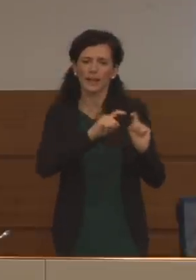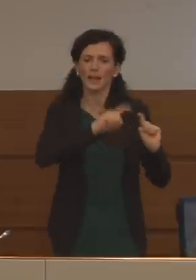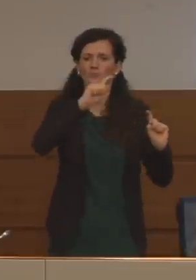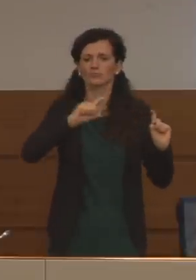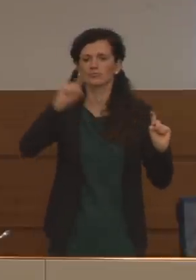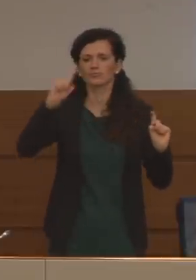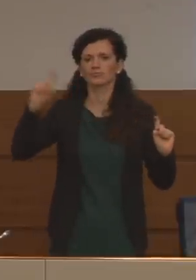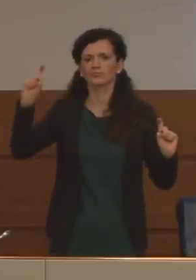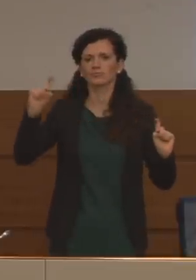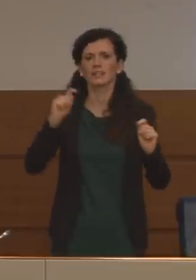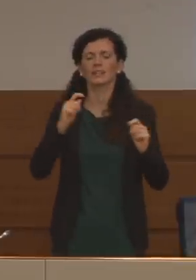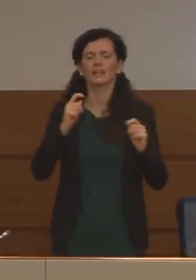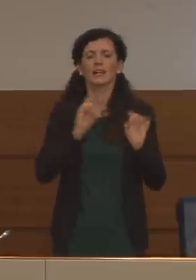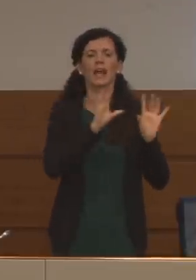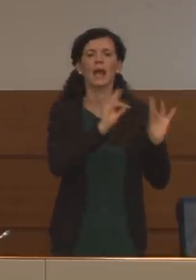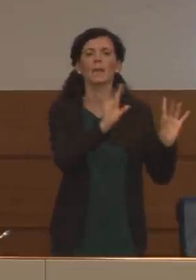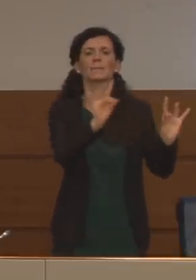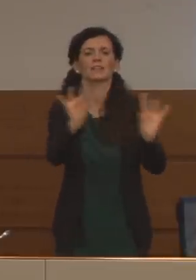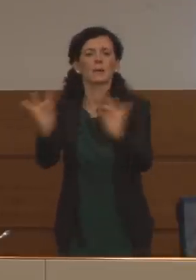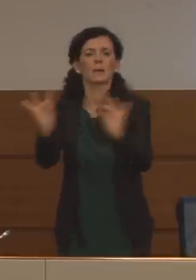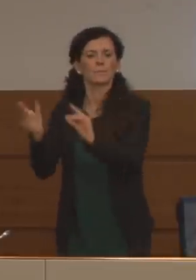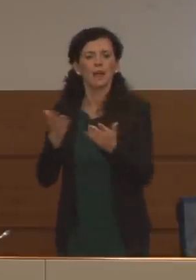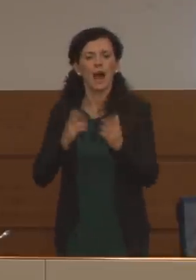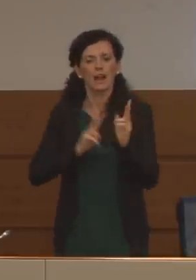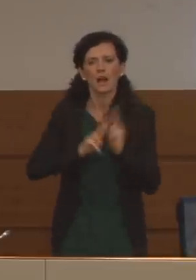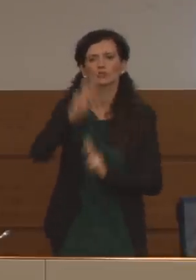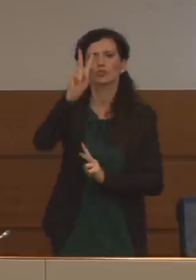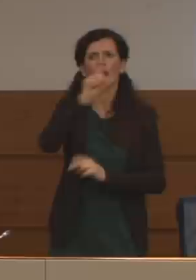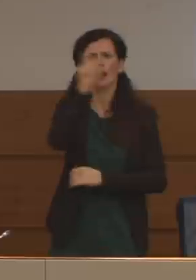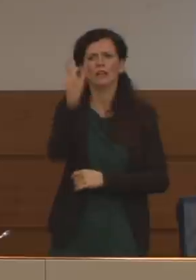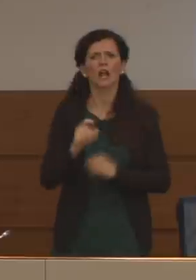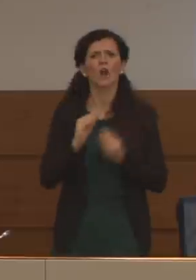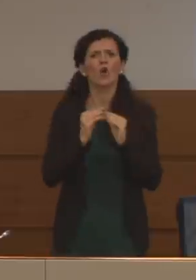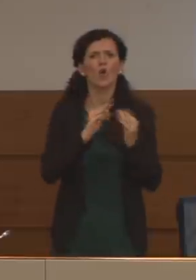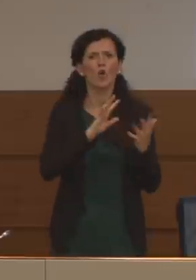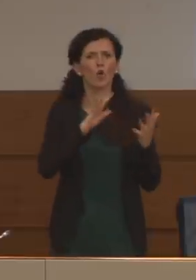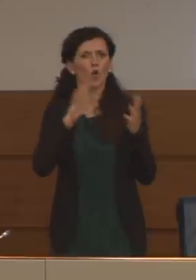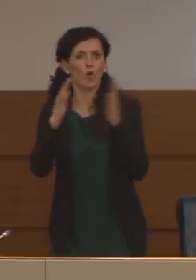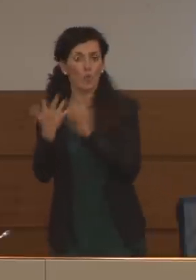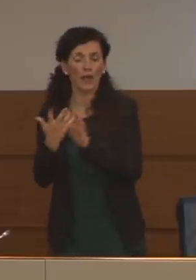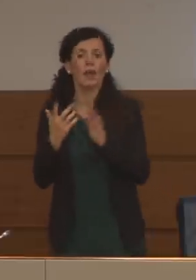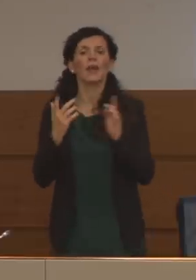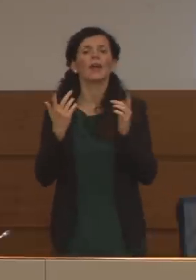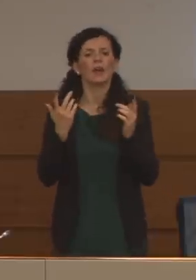l'andamento dell'epidemia a livello nazionale ma soprattutto a livello